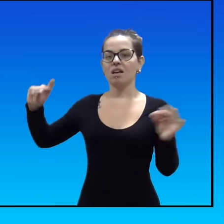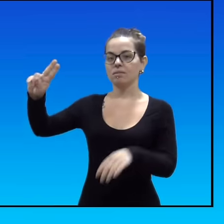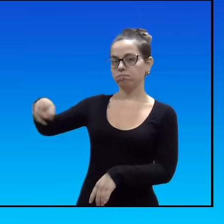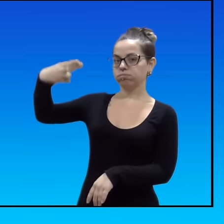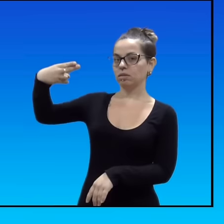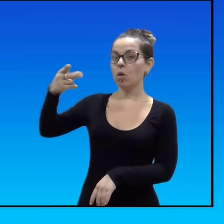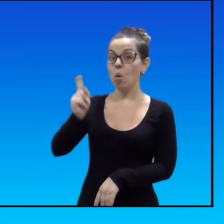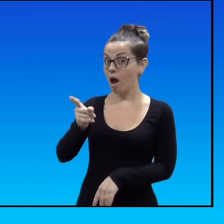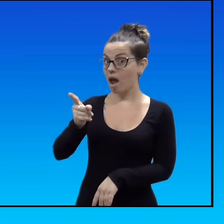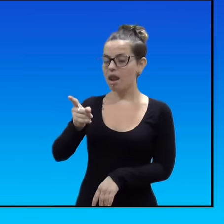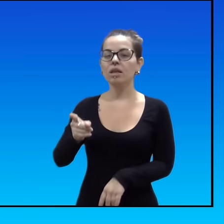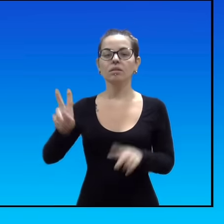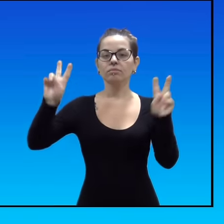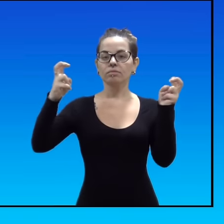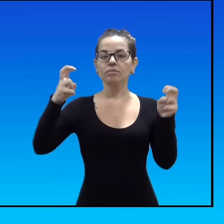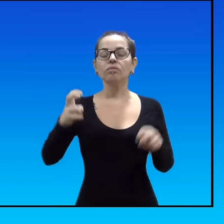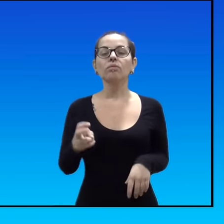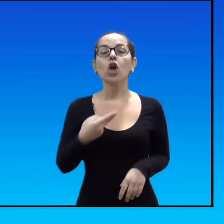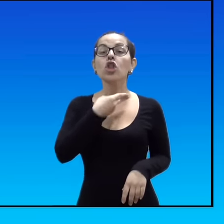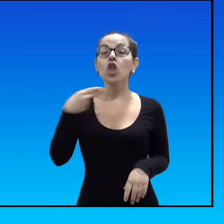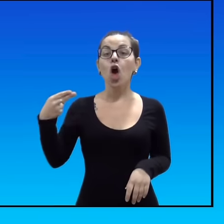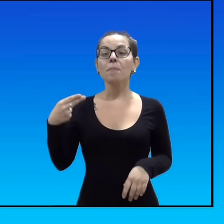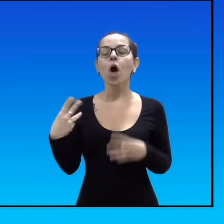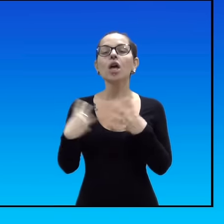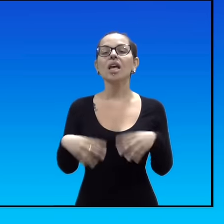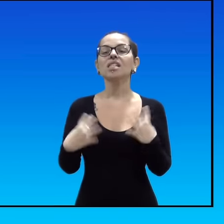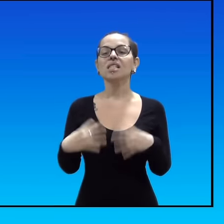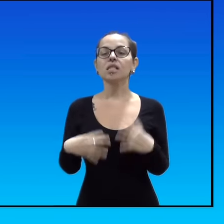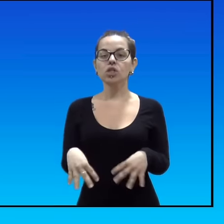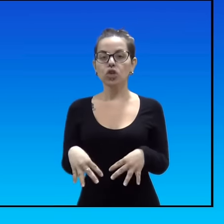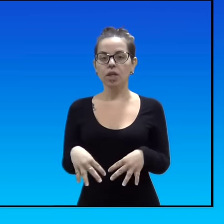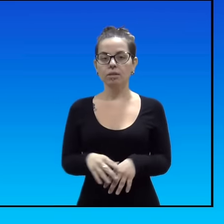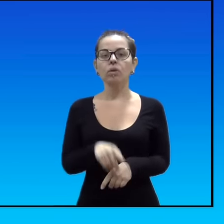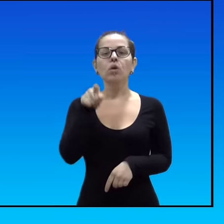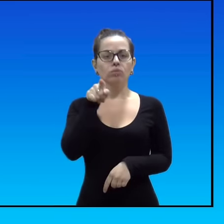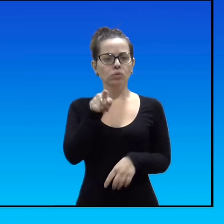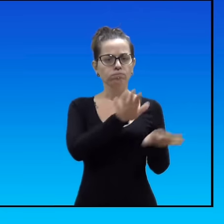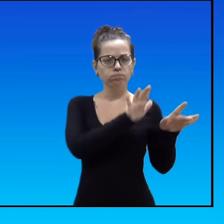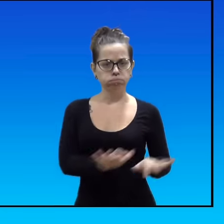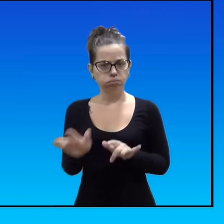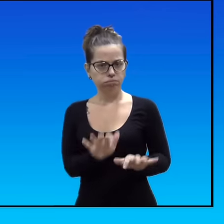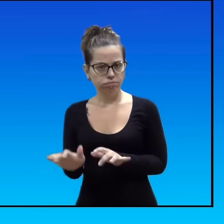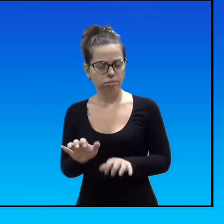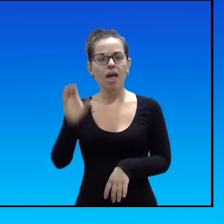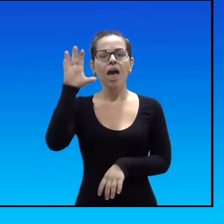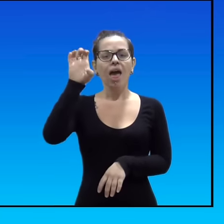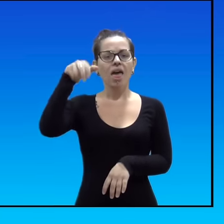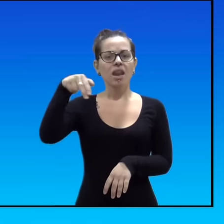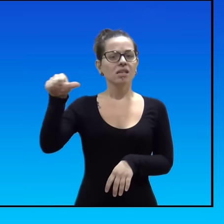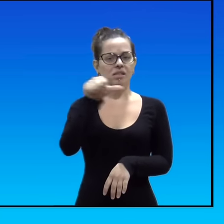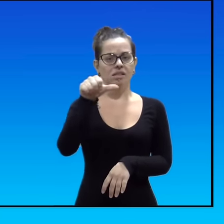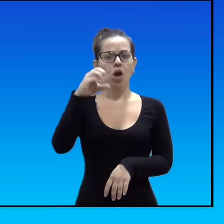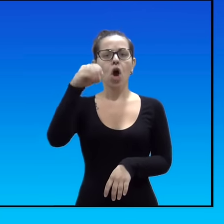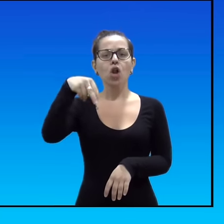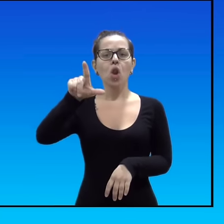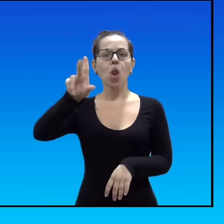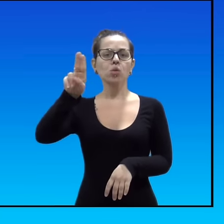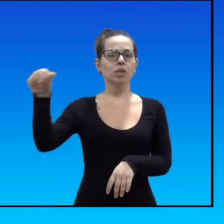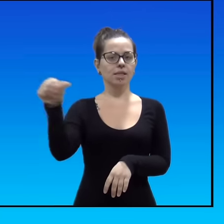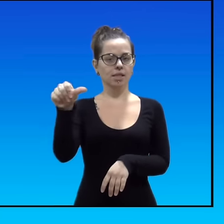e scrivi ENS Onlus nel campo IL NOME DELL’ORGANIZZAZIONE.